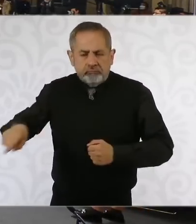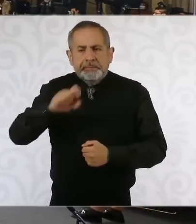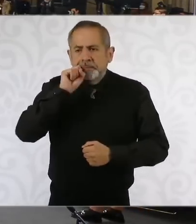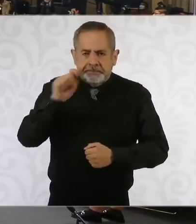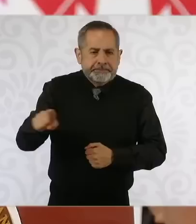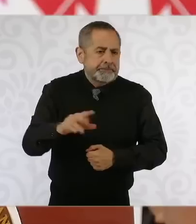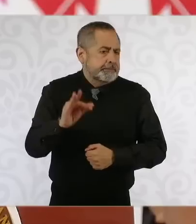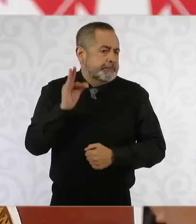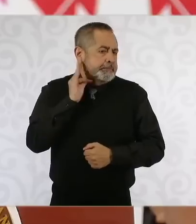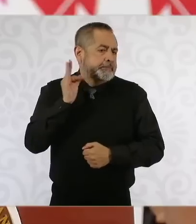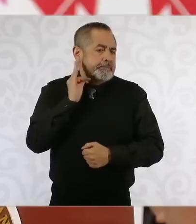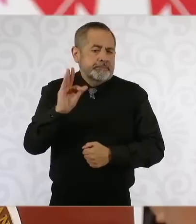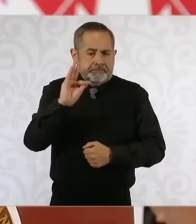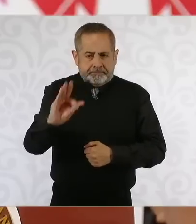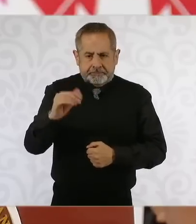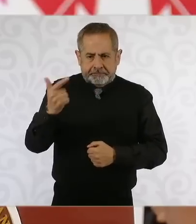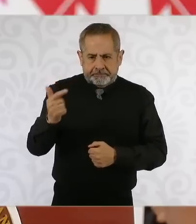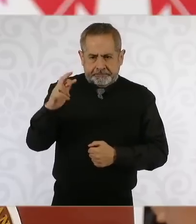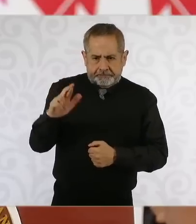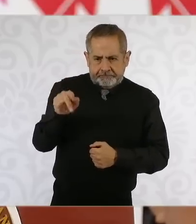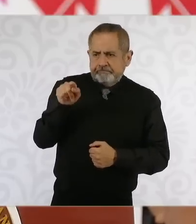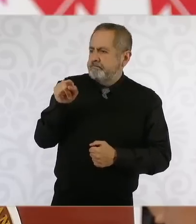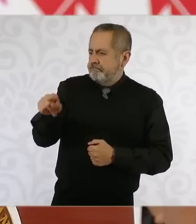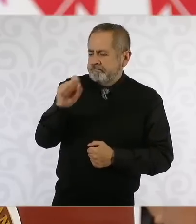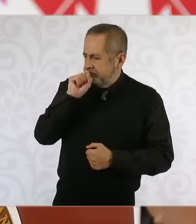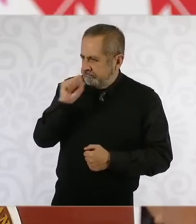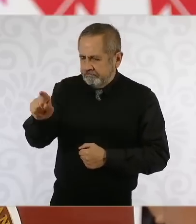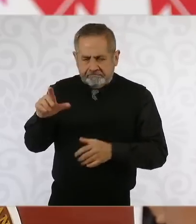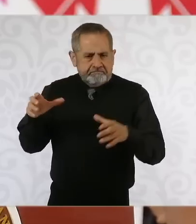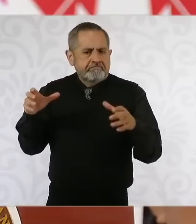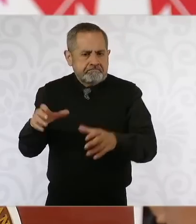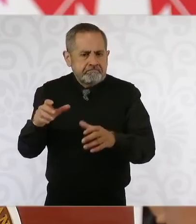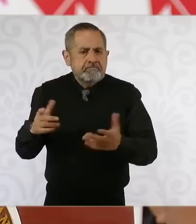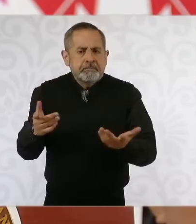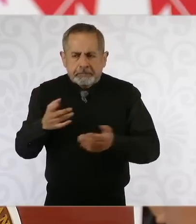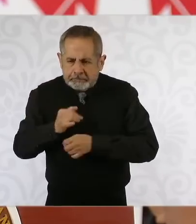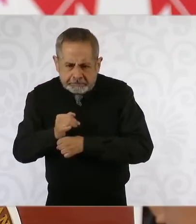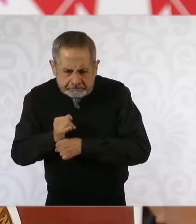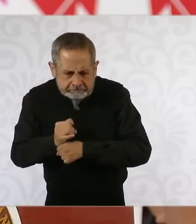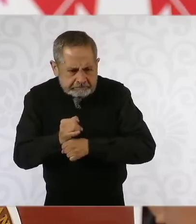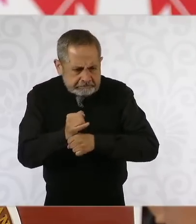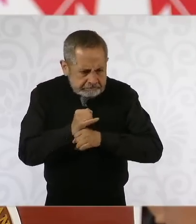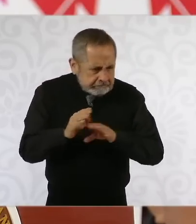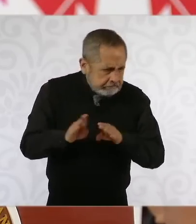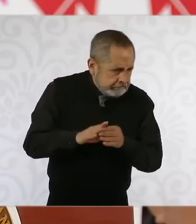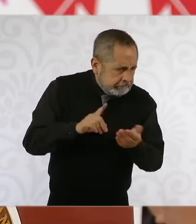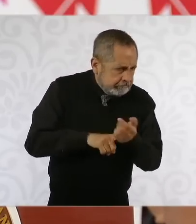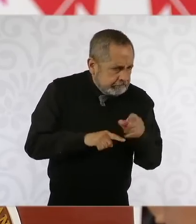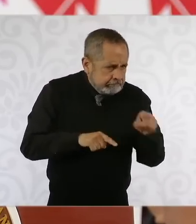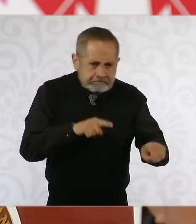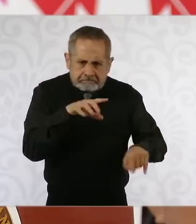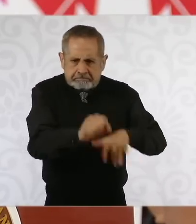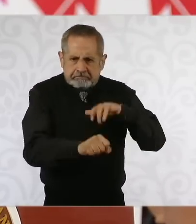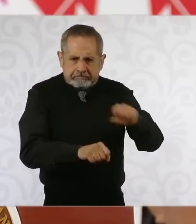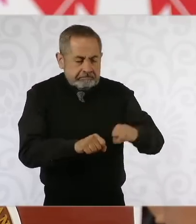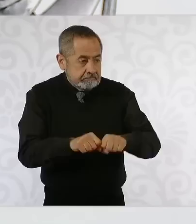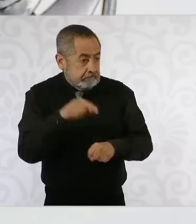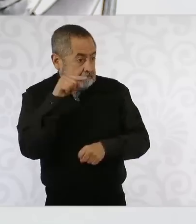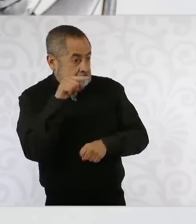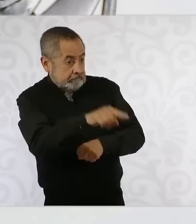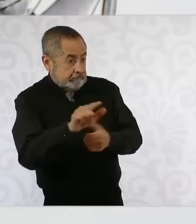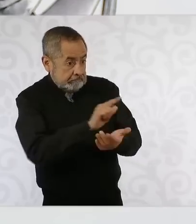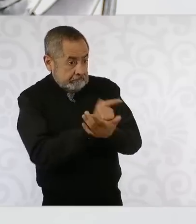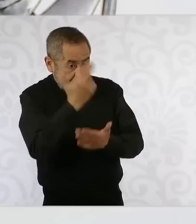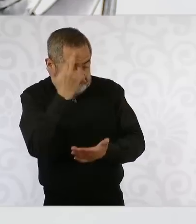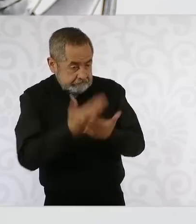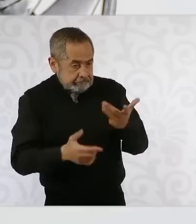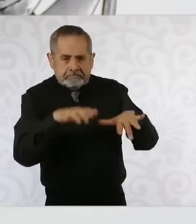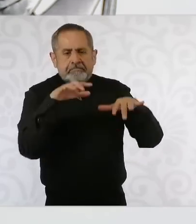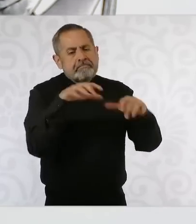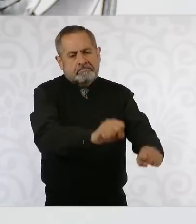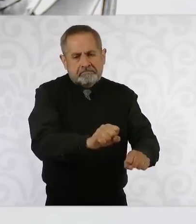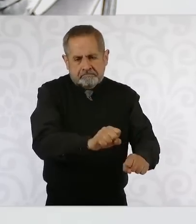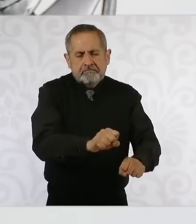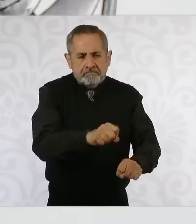la república Pues están investigan y detienen ahí donde hay un delito grave de fabricación o